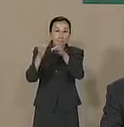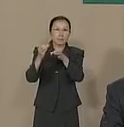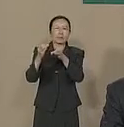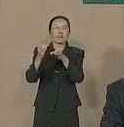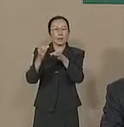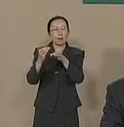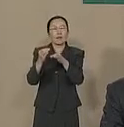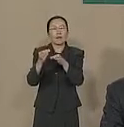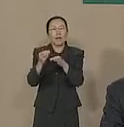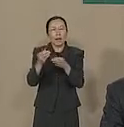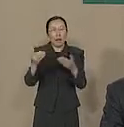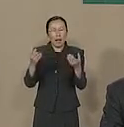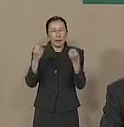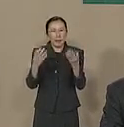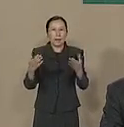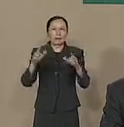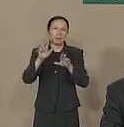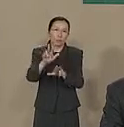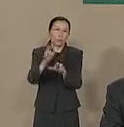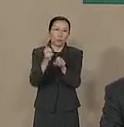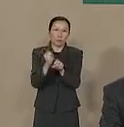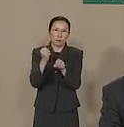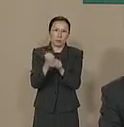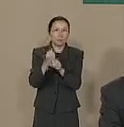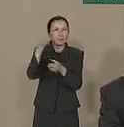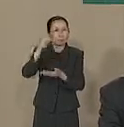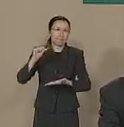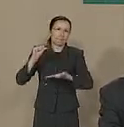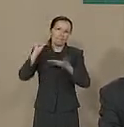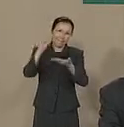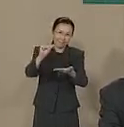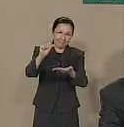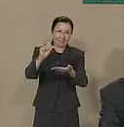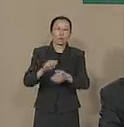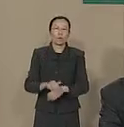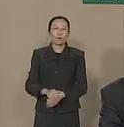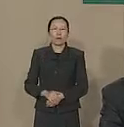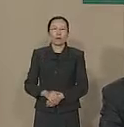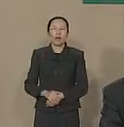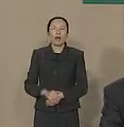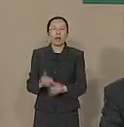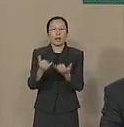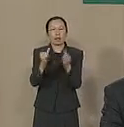労働のルールをつくろうと 提案しています (浦吉) ヨーロッパに比べると